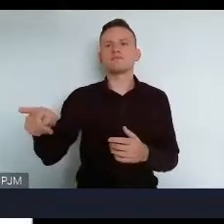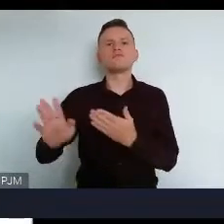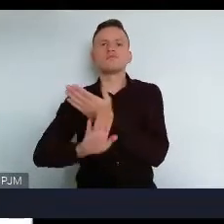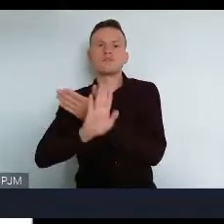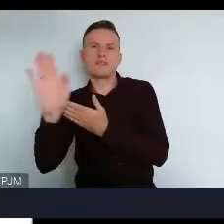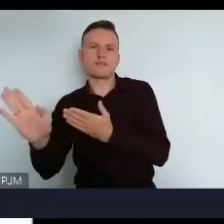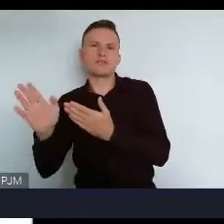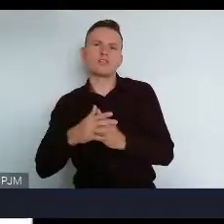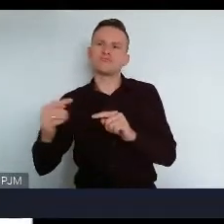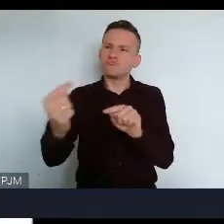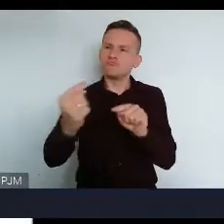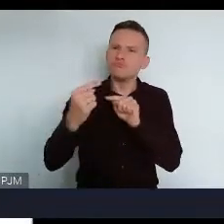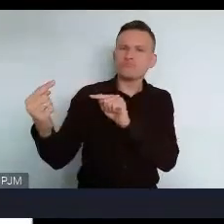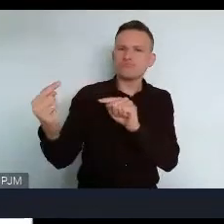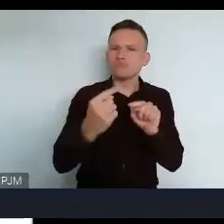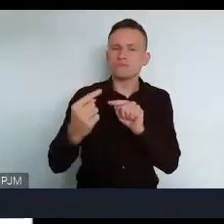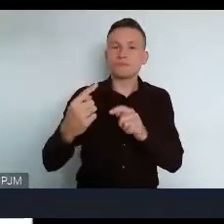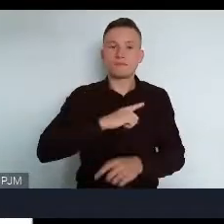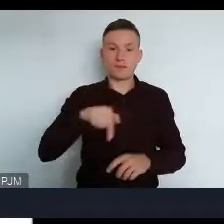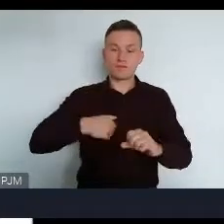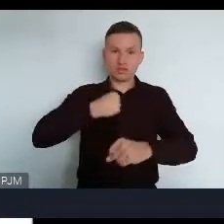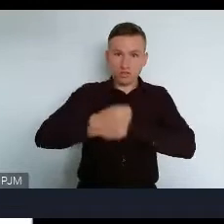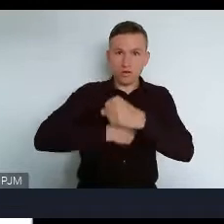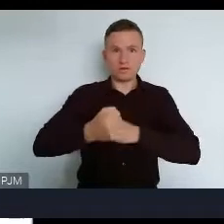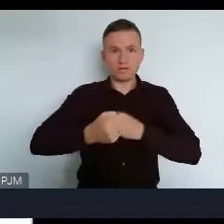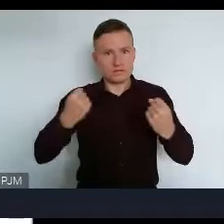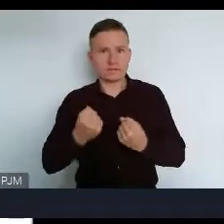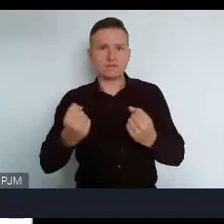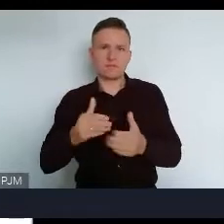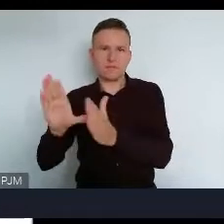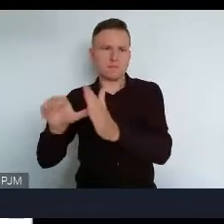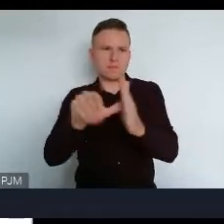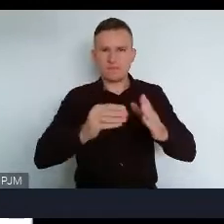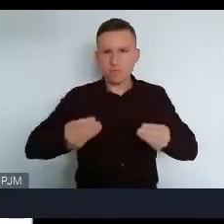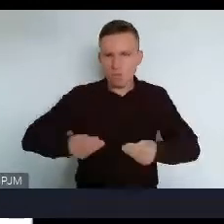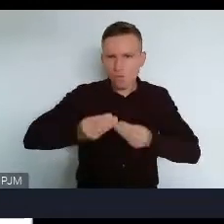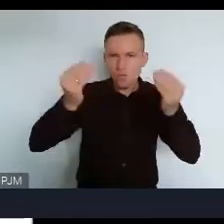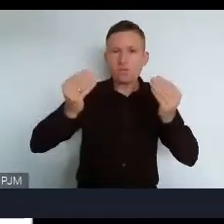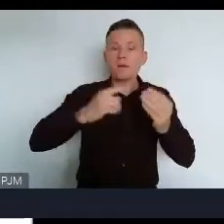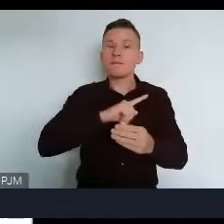W ramach naszych działań związanych z rozwojem miast jesteśmy odpowiedzialni za promocję Ram Odniesienia,